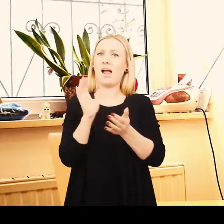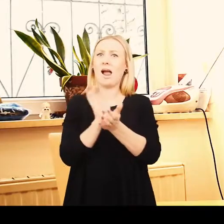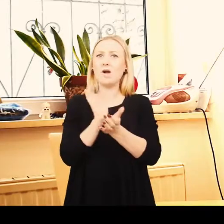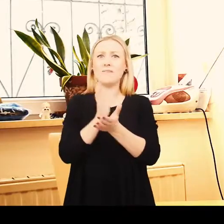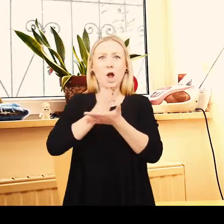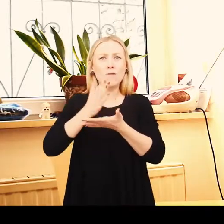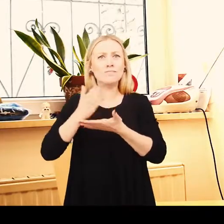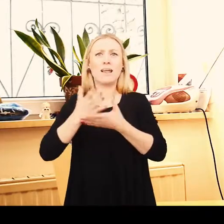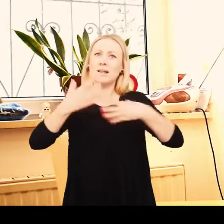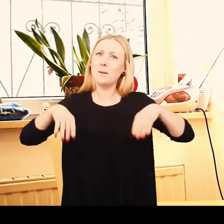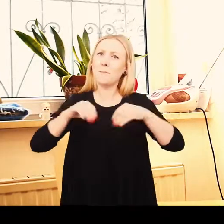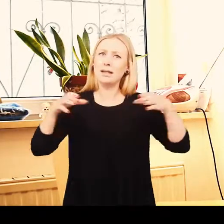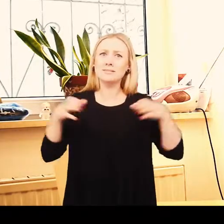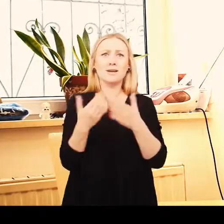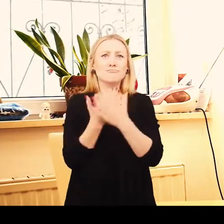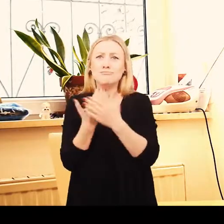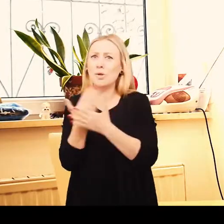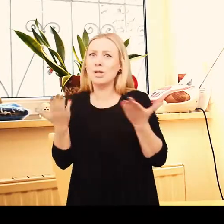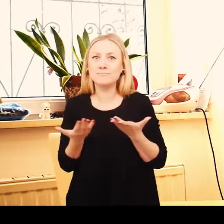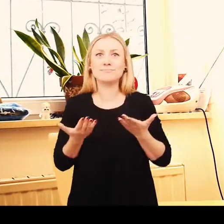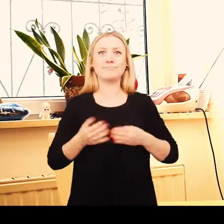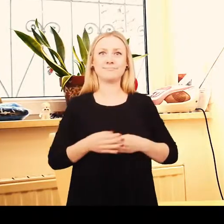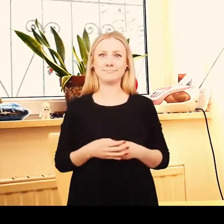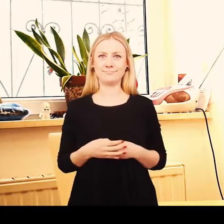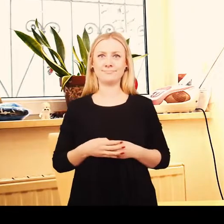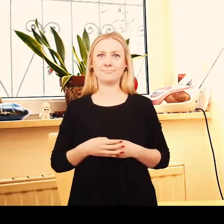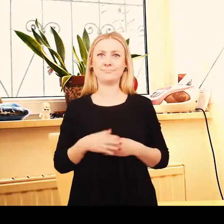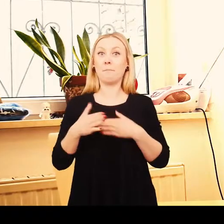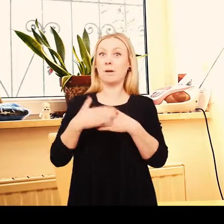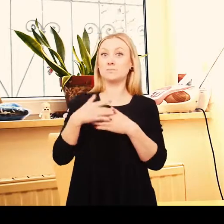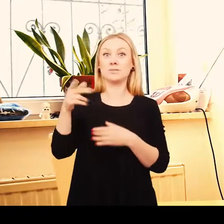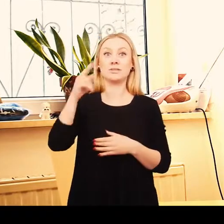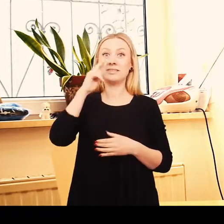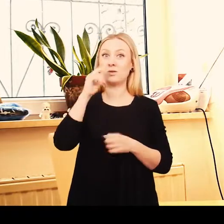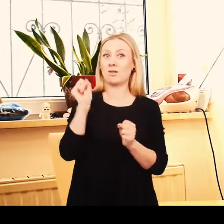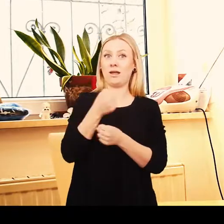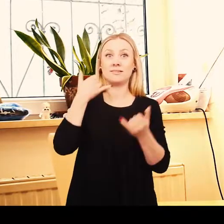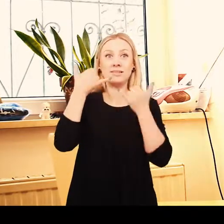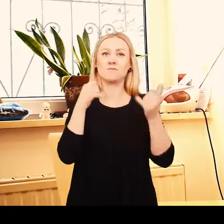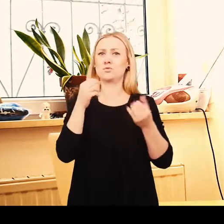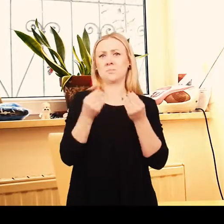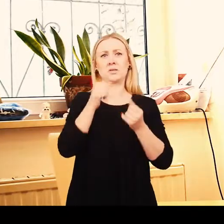Es braucht dann einfach eine neue gemeinsame Aufgabenaufteilung. Ein Beispiel: Nici kann nicht telefonieren.